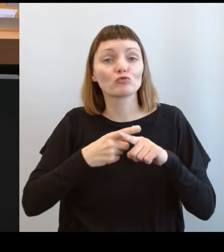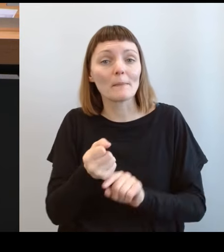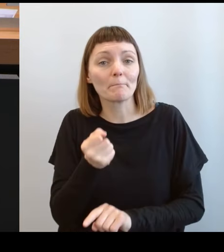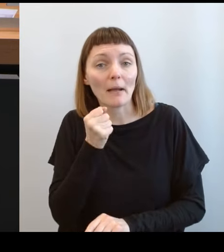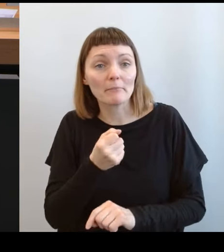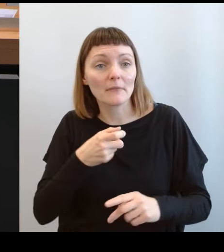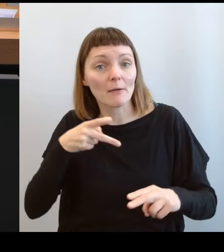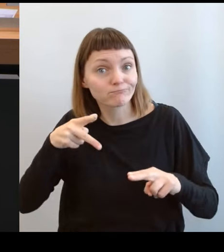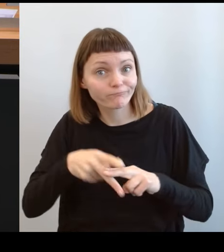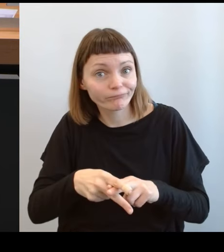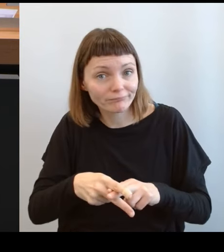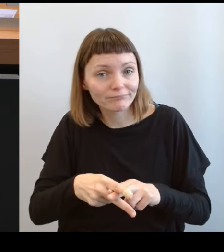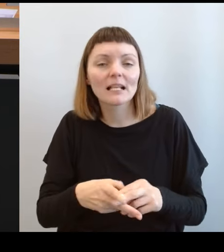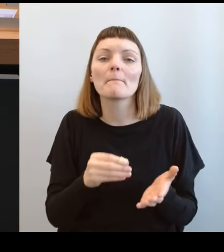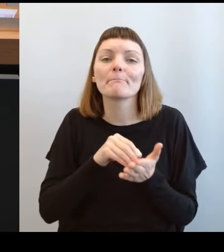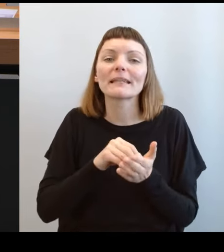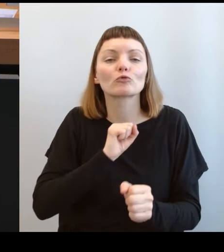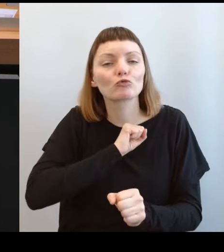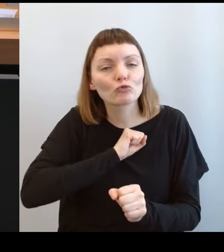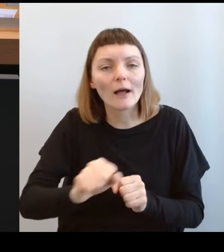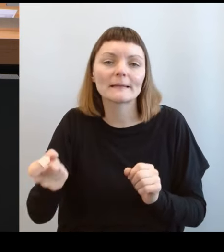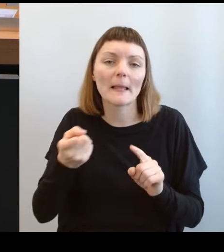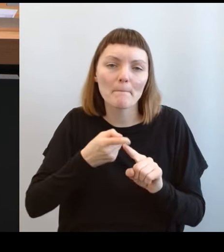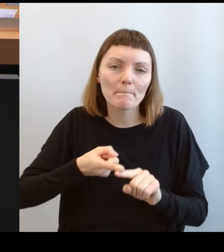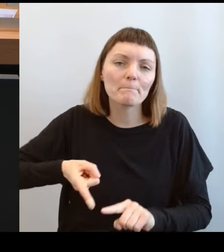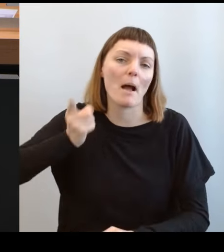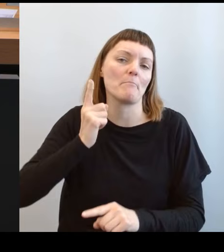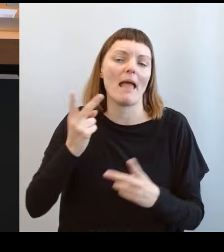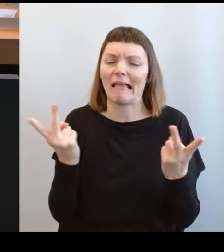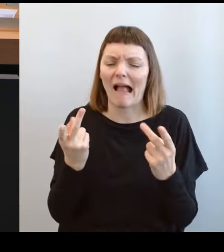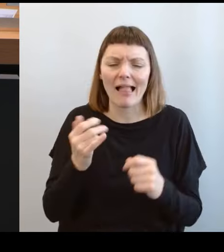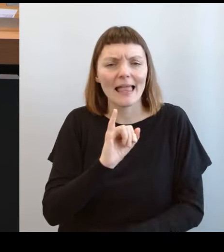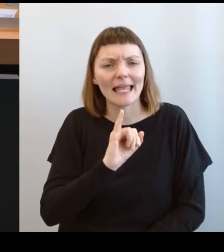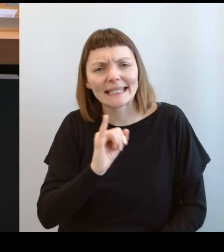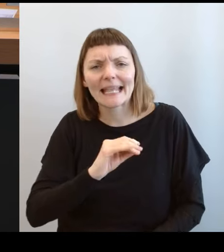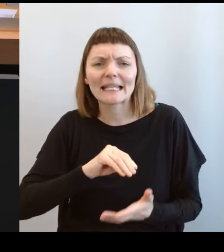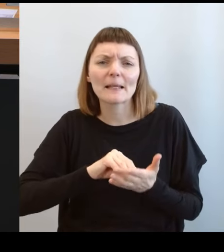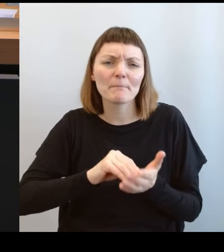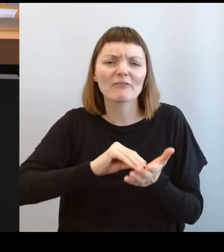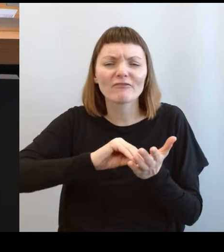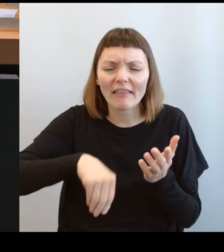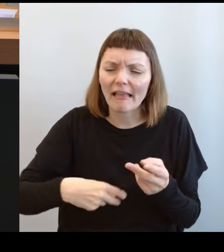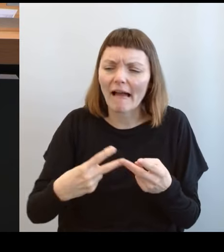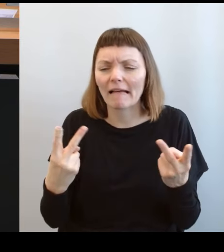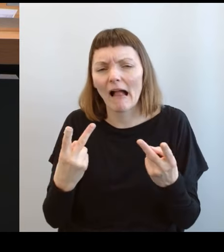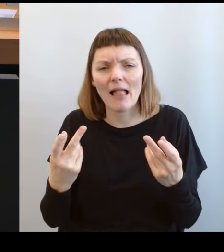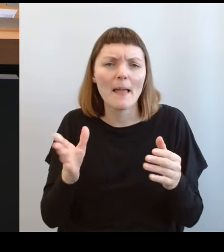Mit oder ohne Indexmietvertrag. Das treibt die Preise nach oben und die Einkommen werden nicht mithalten.